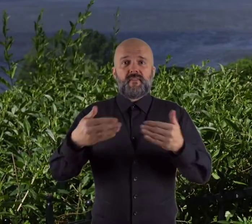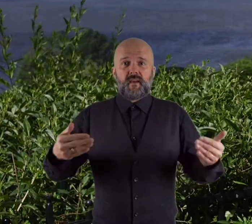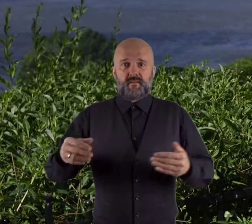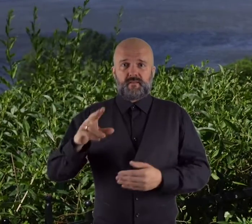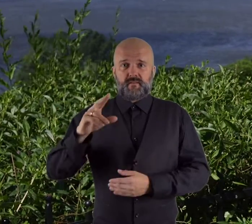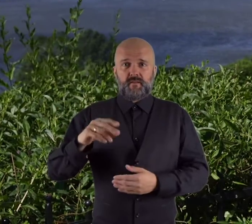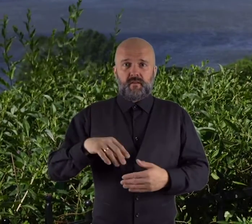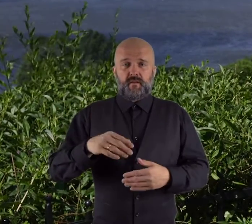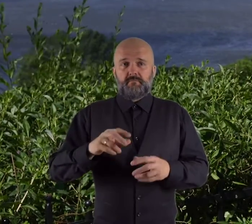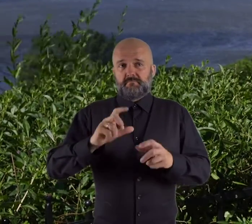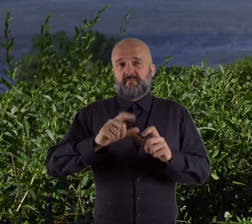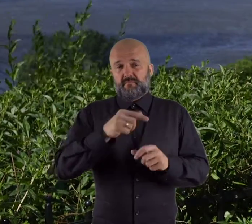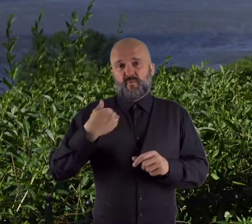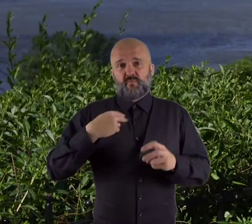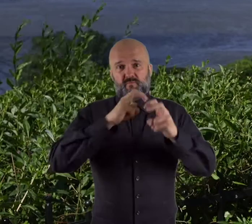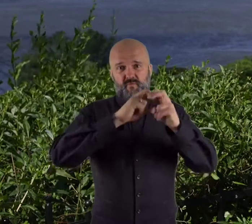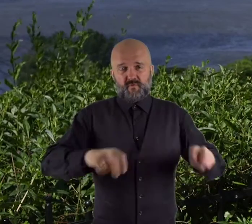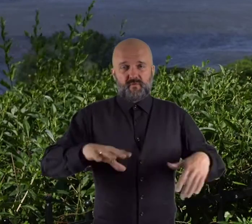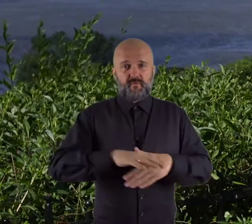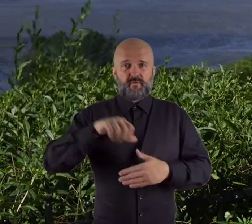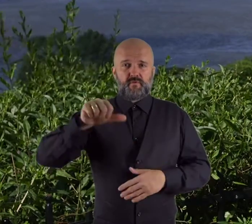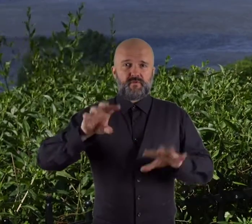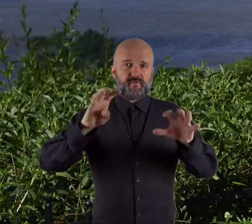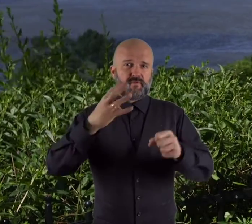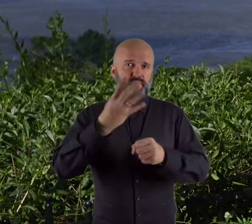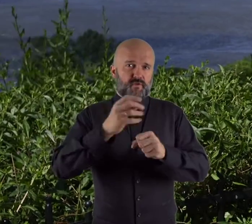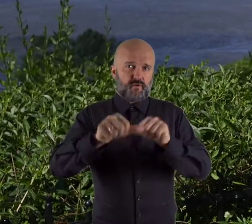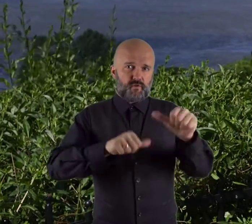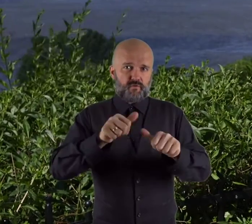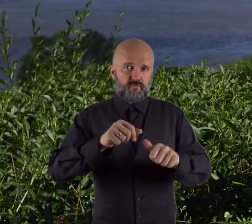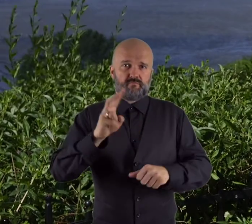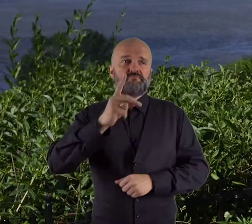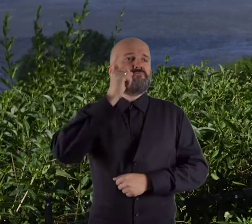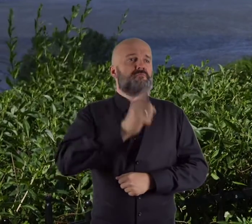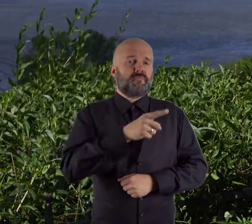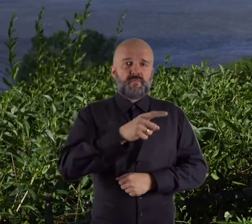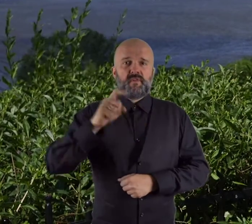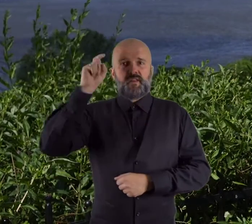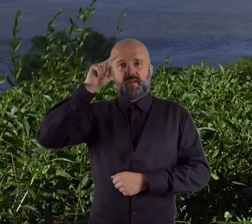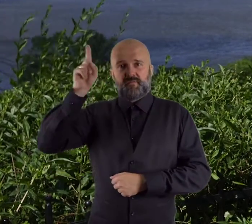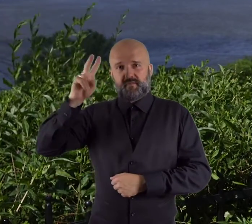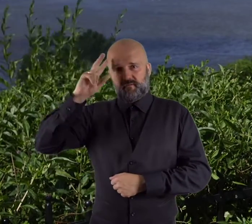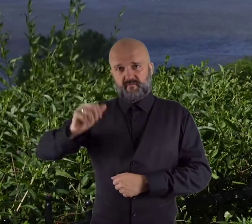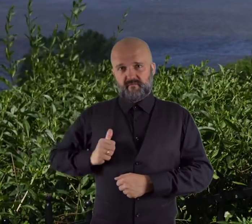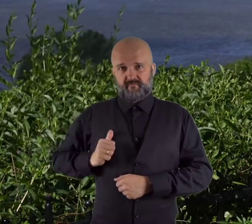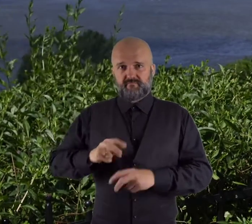rozebrany w 1940 roku na rozkaz niemieckiego okupanta.